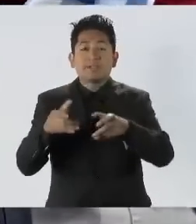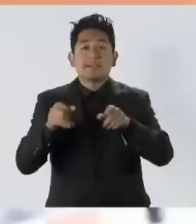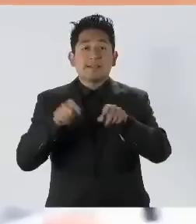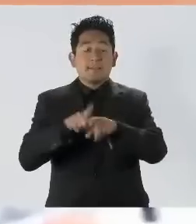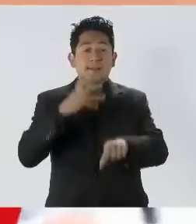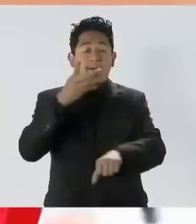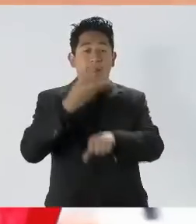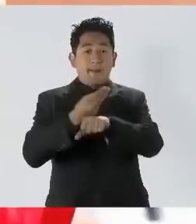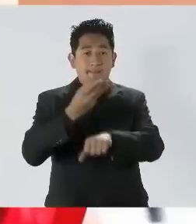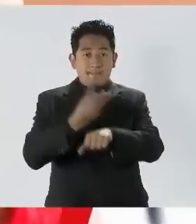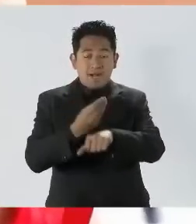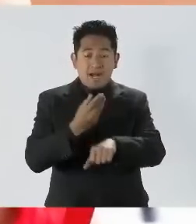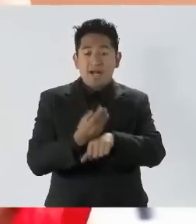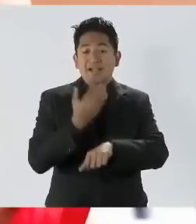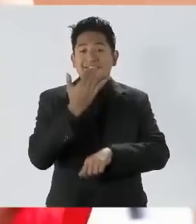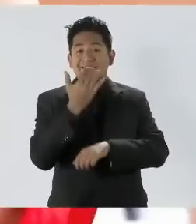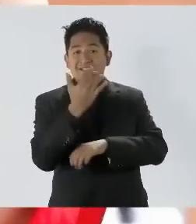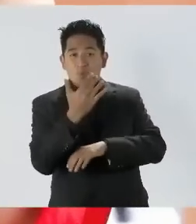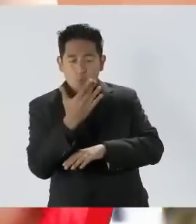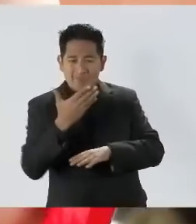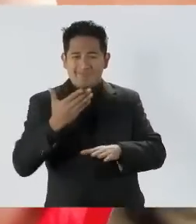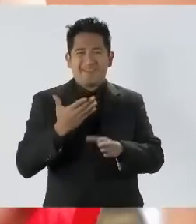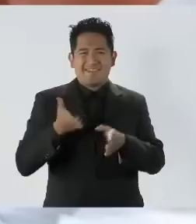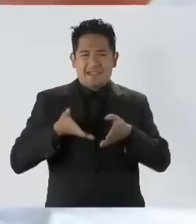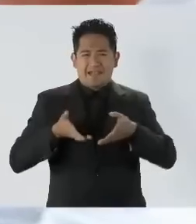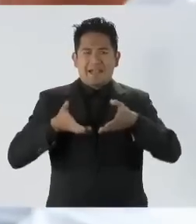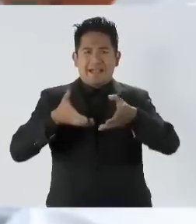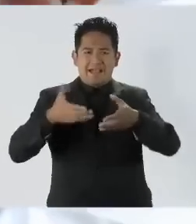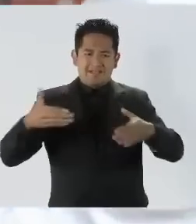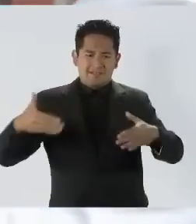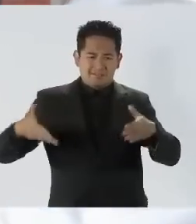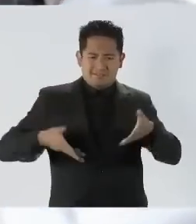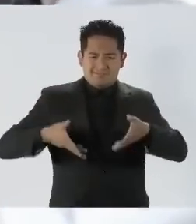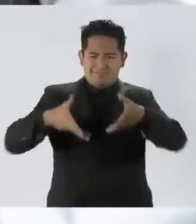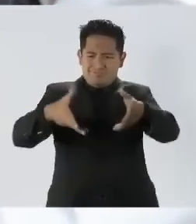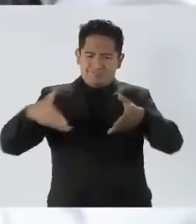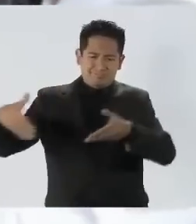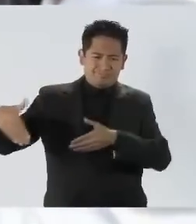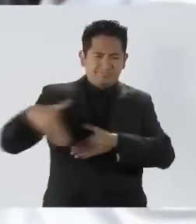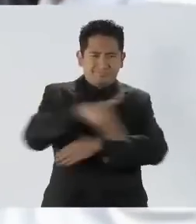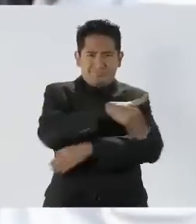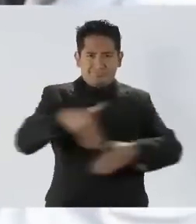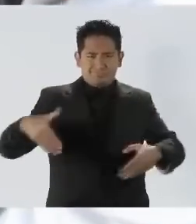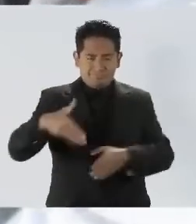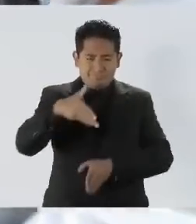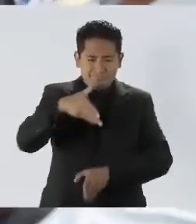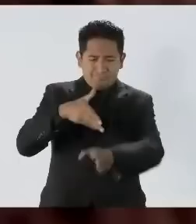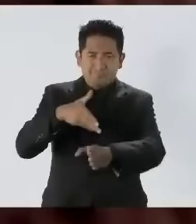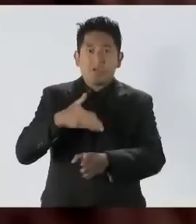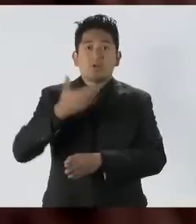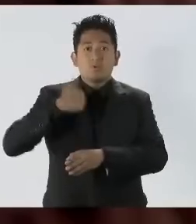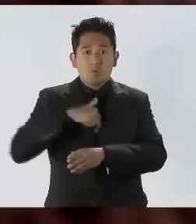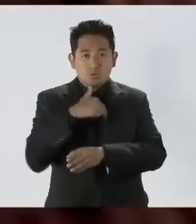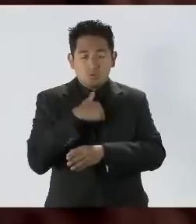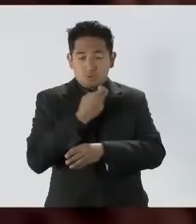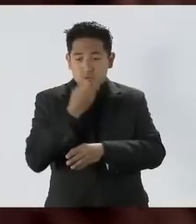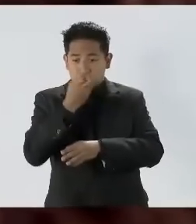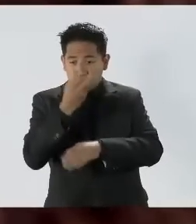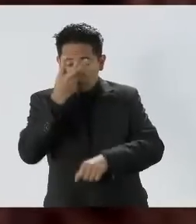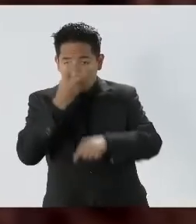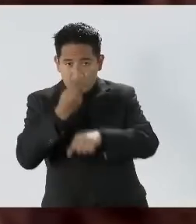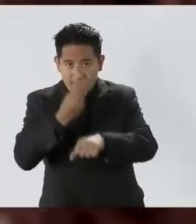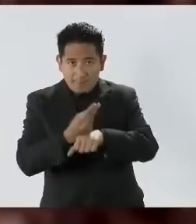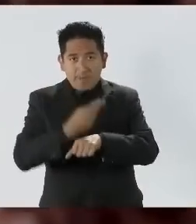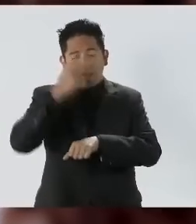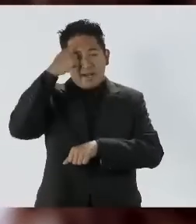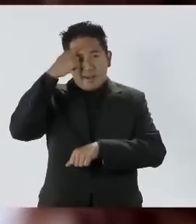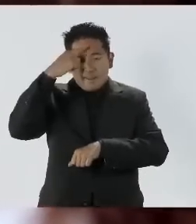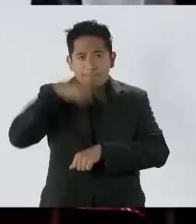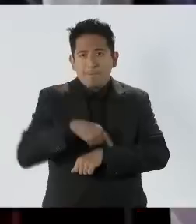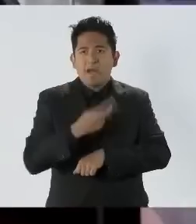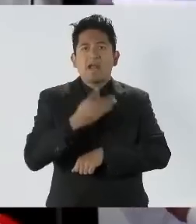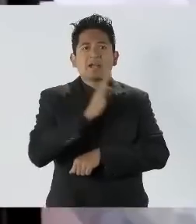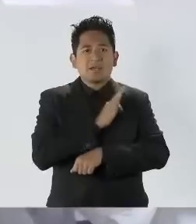con mayor incidencias de accidentes vehiculares este año también iniciaremos la habilitación de